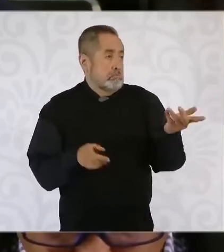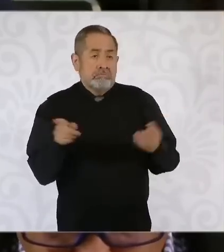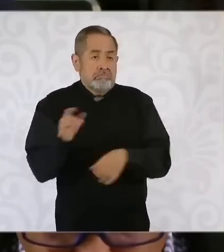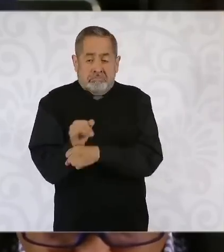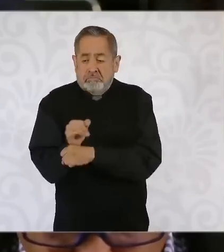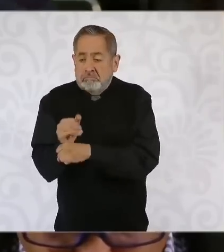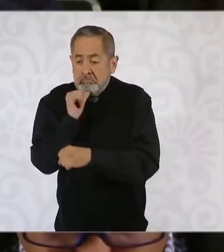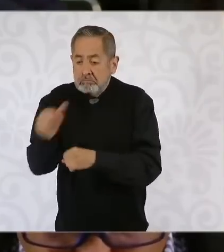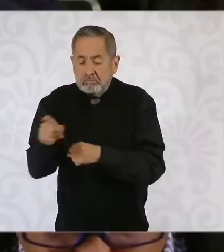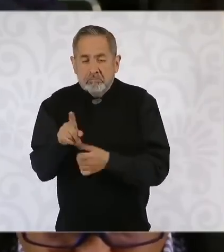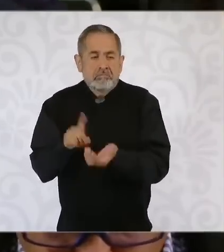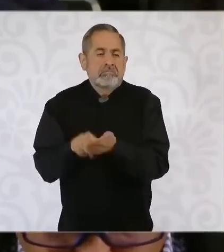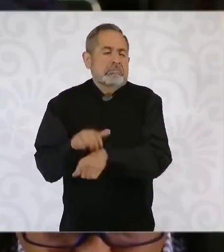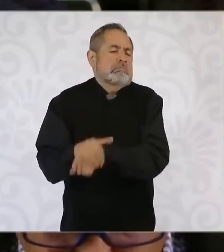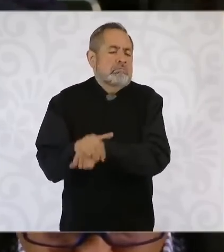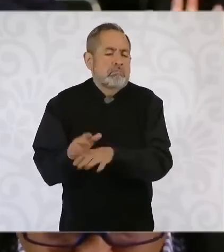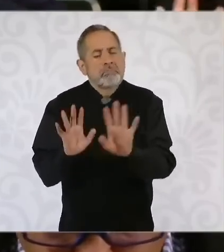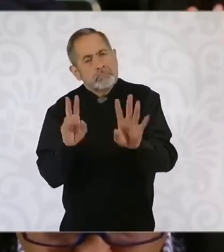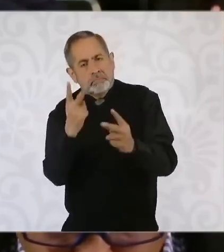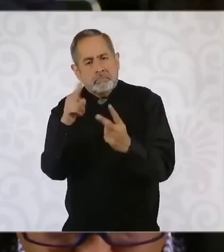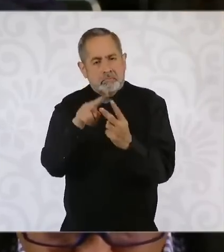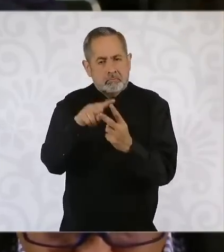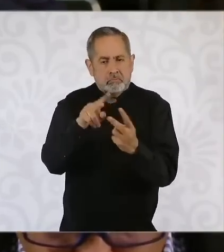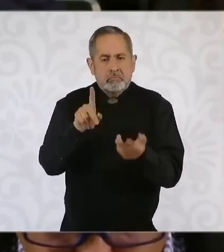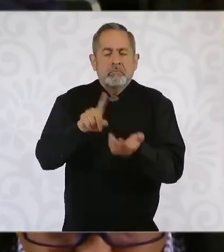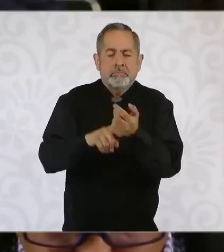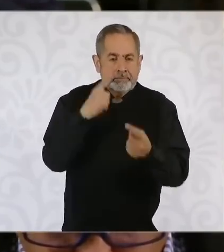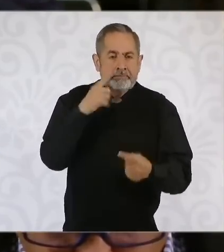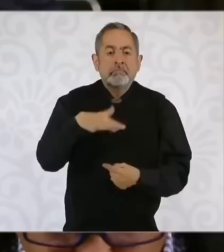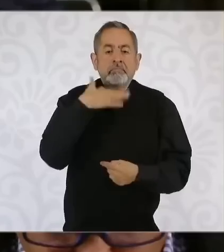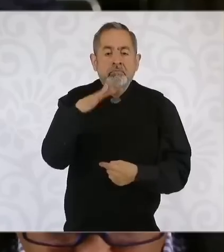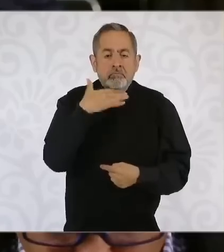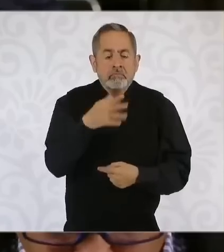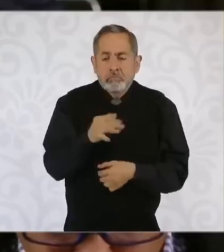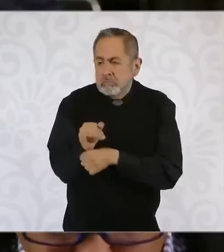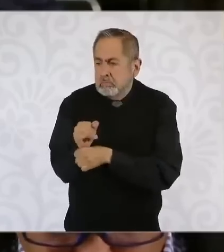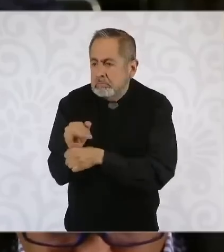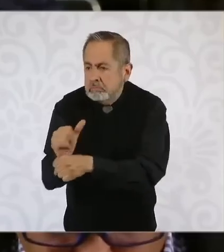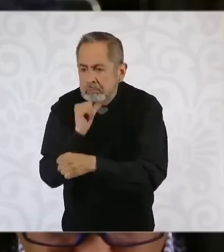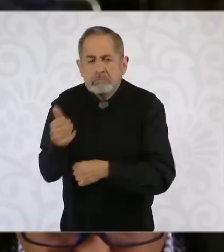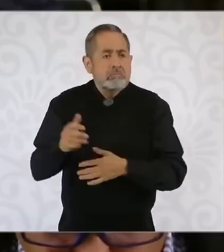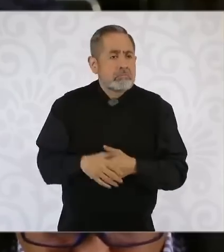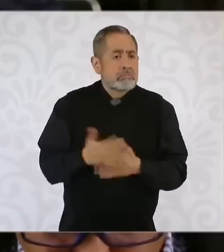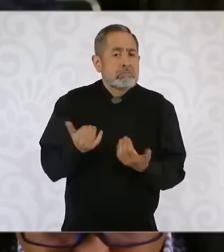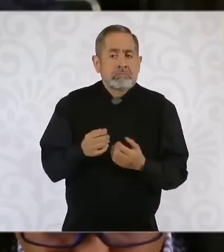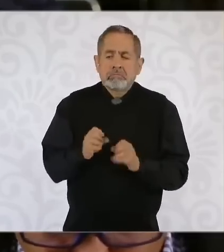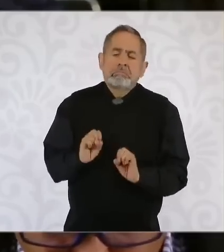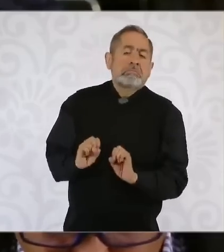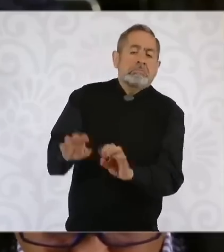son dos cosas primero la corrupción Pues por no se ha investigado y la impunidad que es es algo